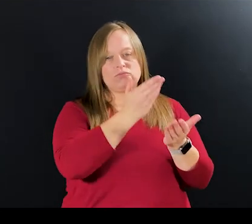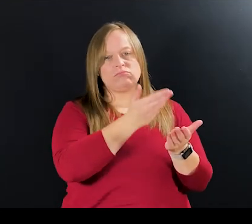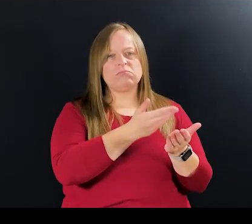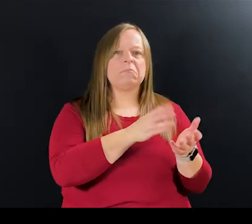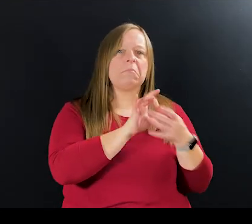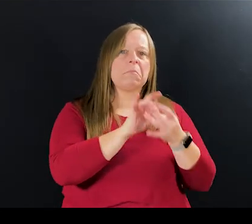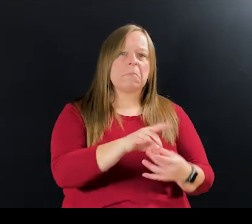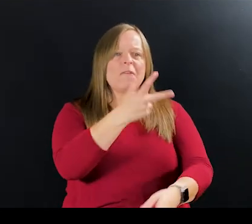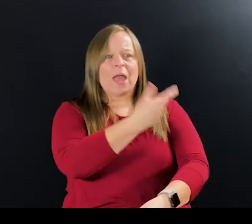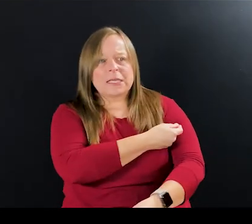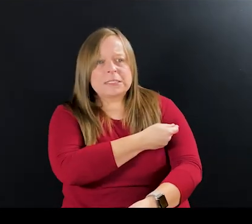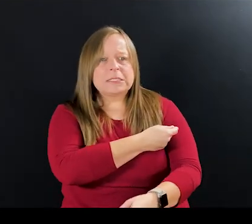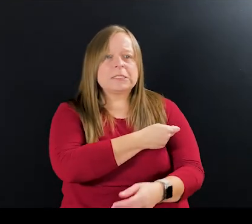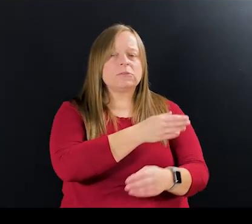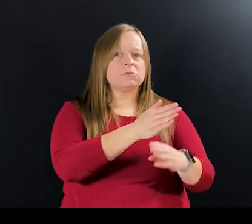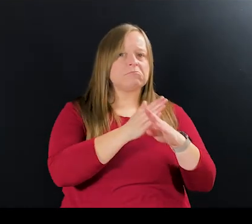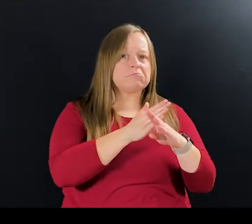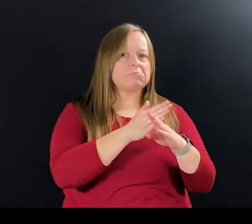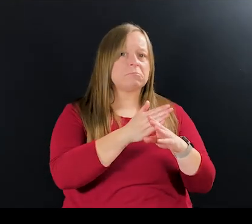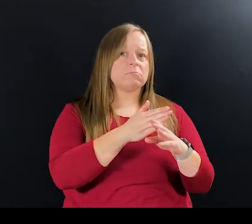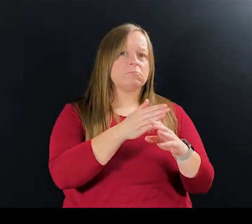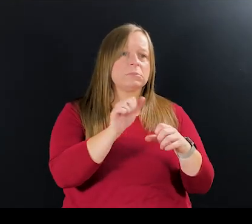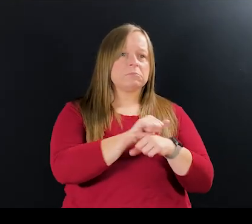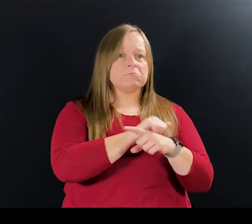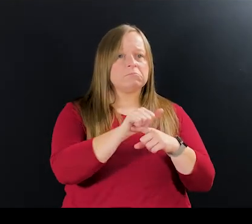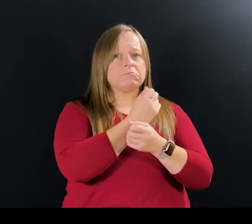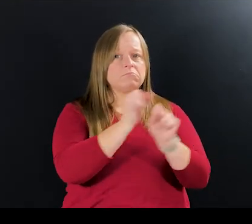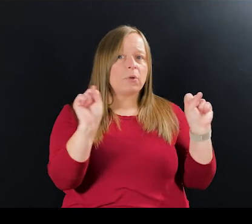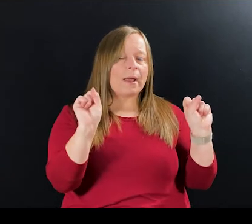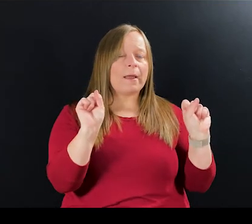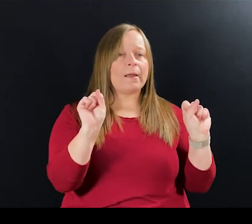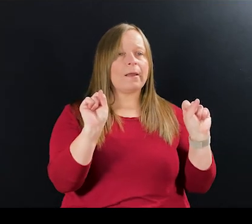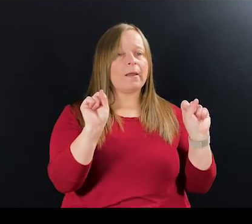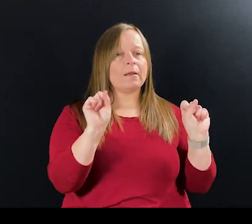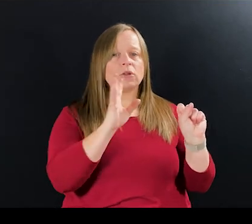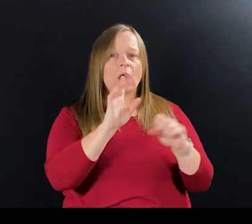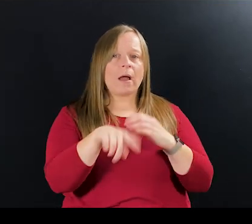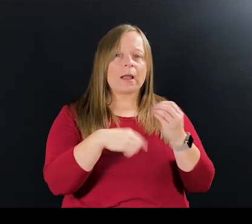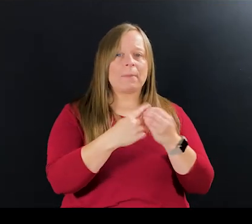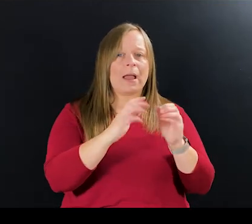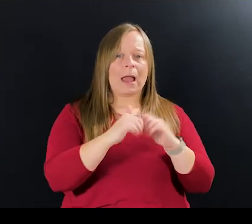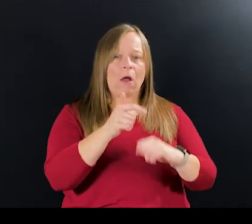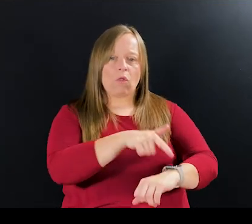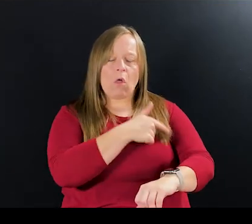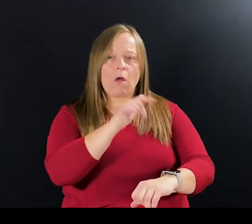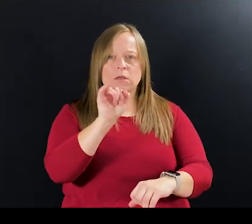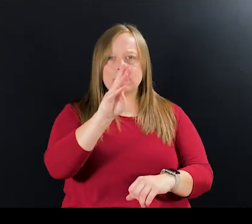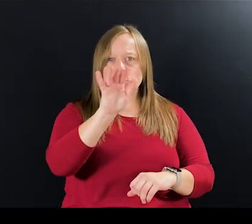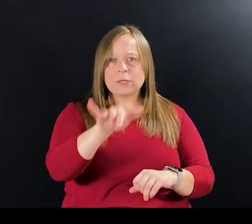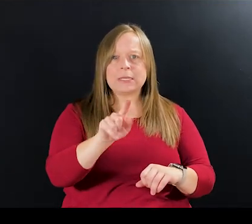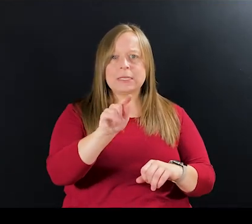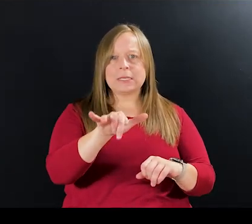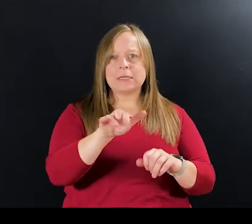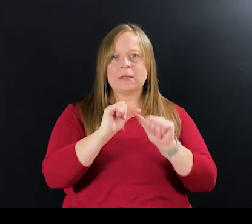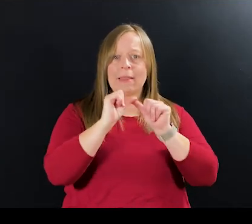Sobre el tema de las vacunas y las prácticas seguras continuas, hablemos de cuánto dura la inmunidad.